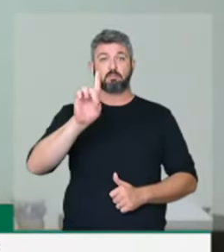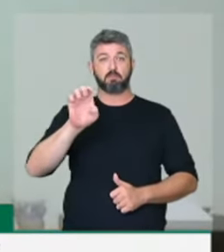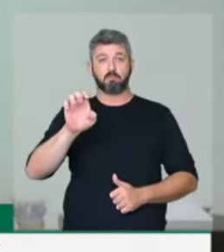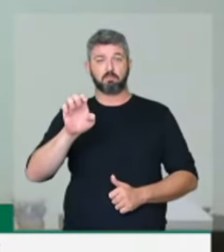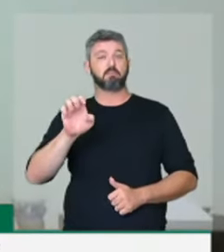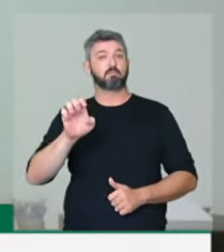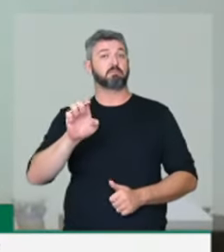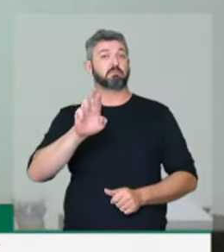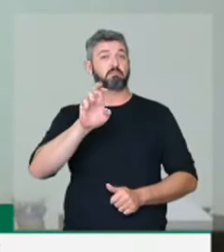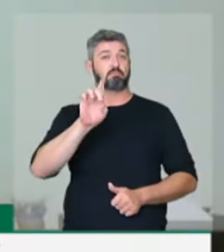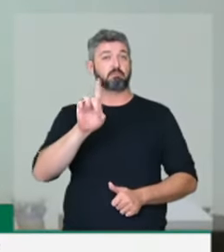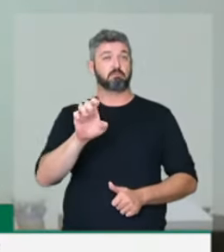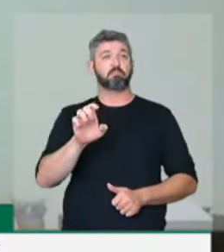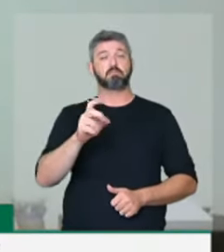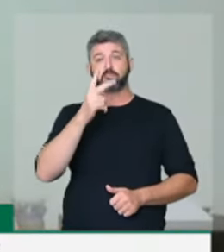BRASILEIRO AO COLAPSO NO